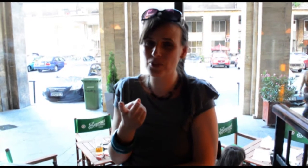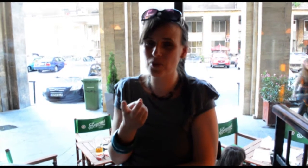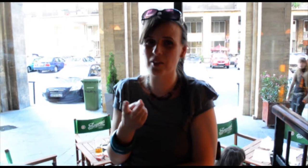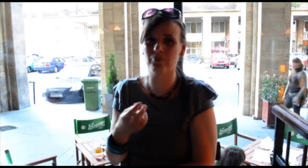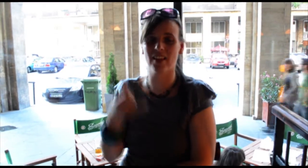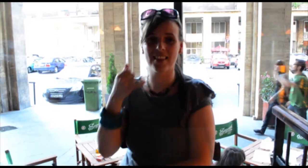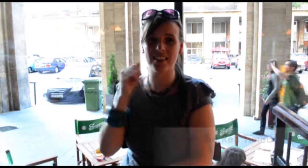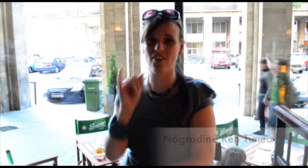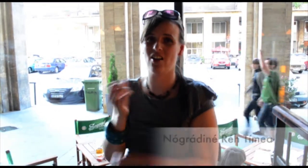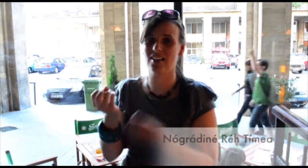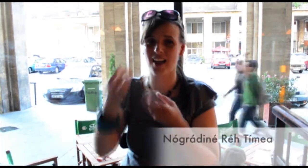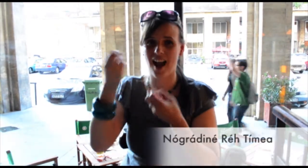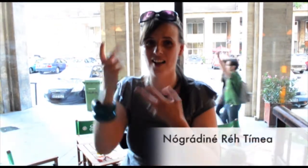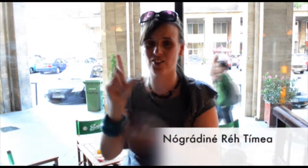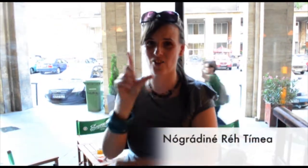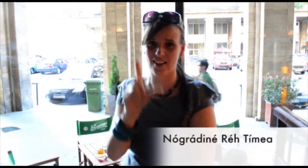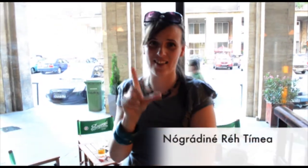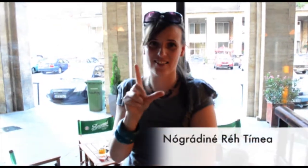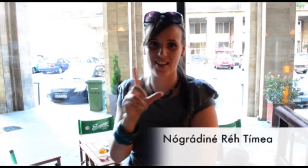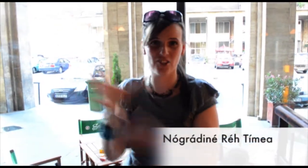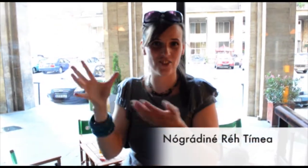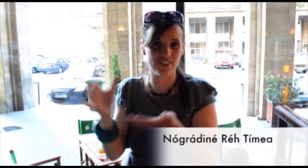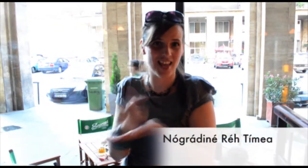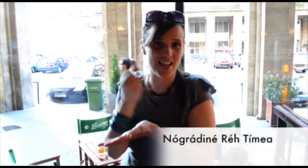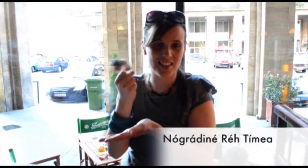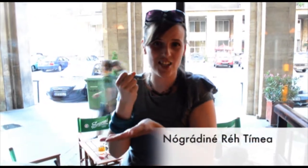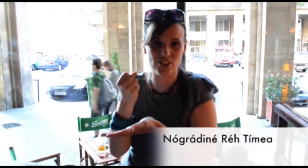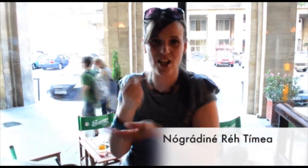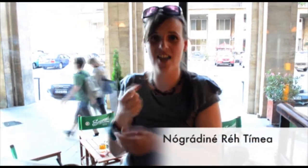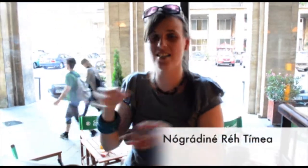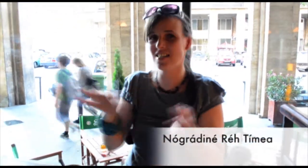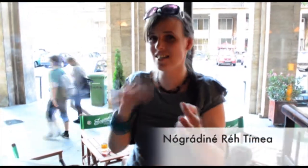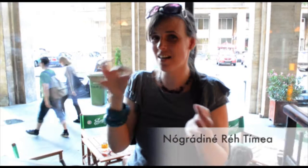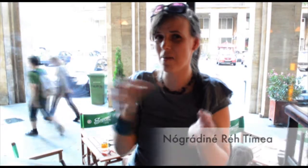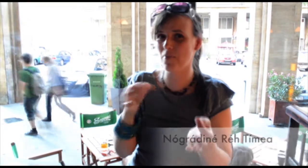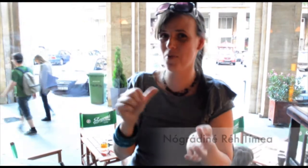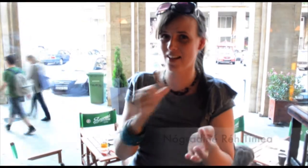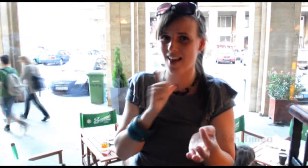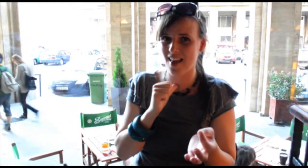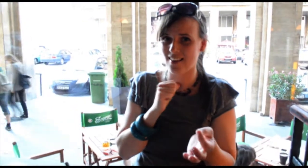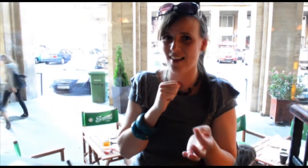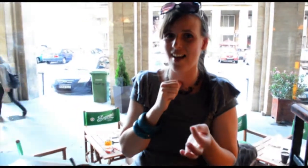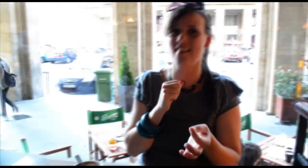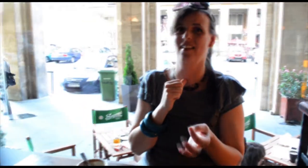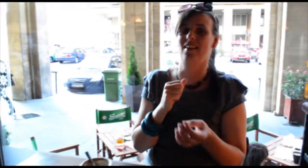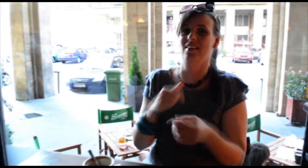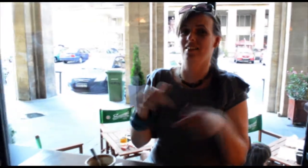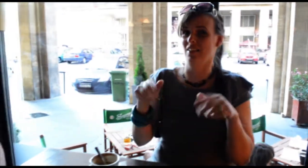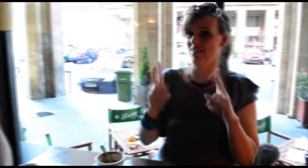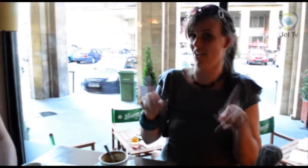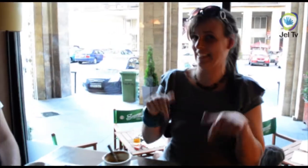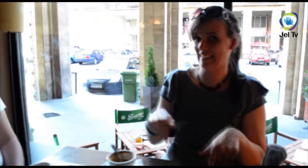Divatkreátor 2. nyertese, Szabó Gergely van itt.